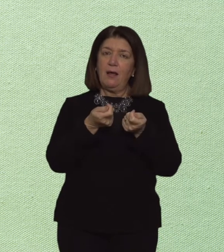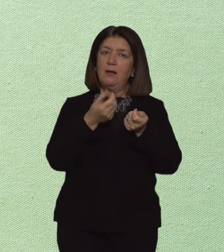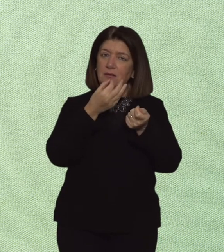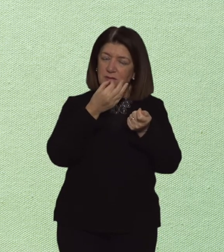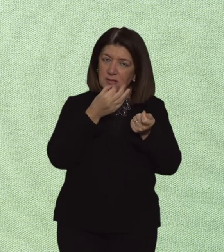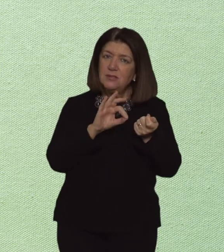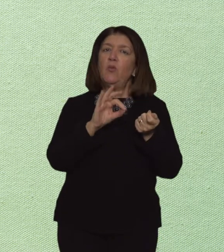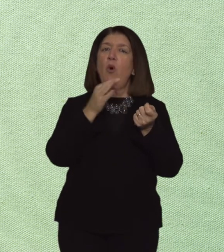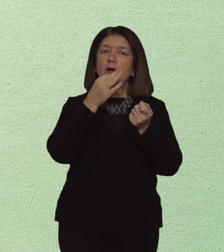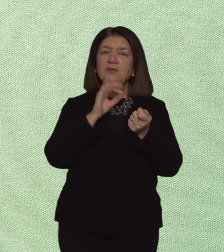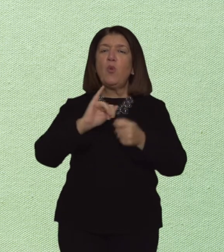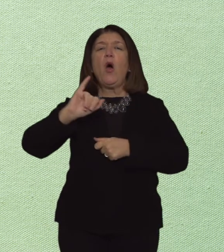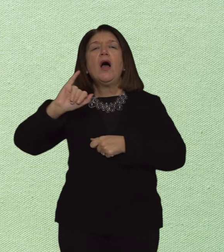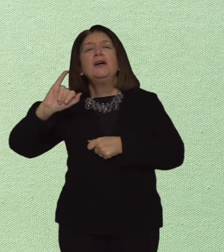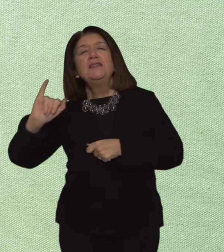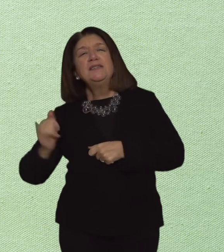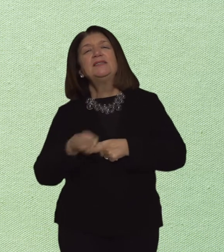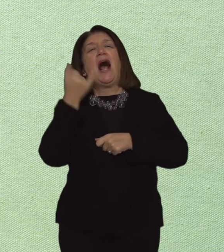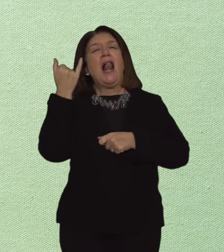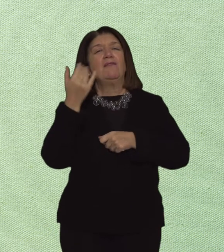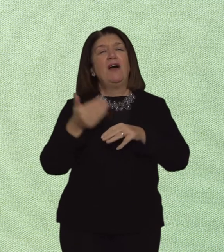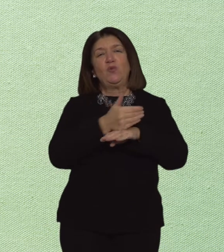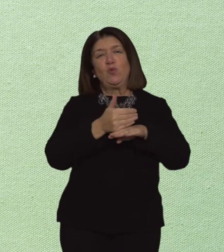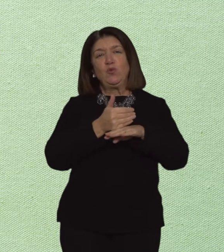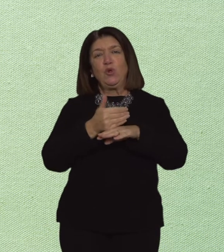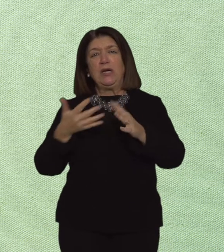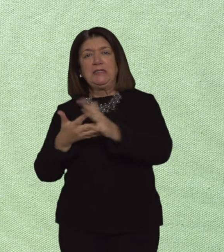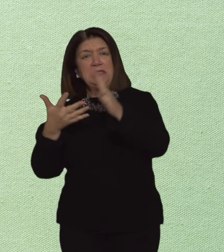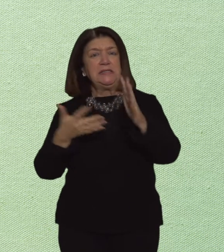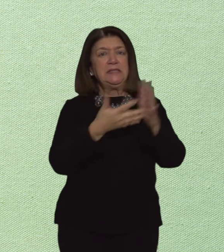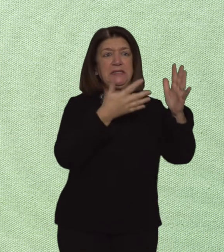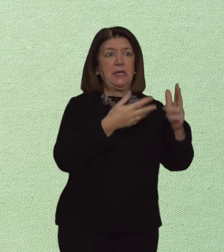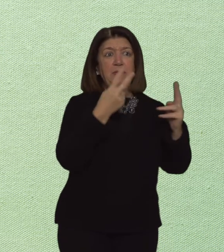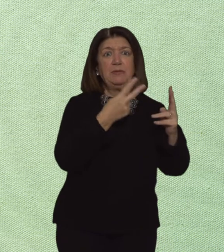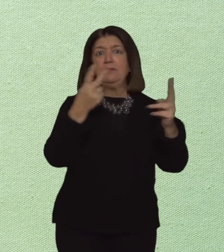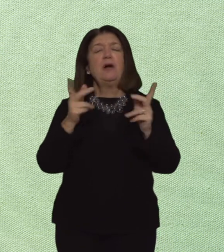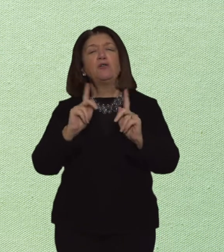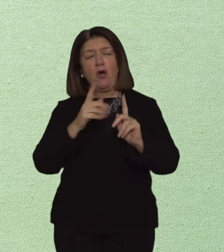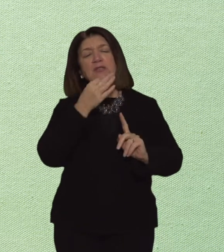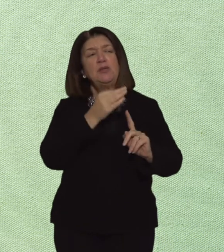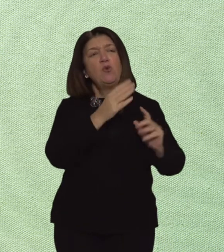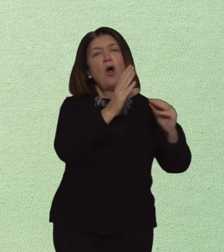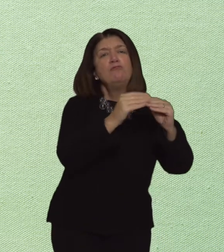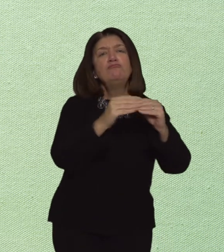capra e cavoli, possiamo convivere senza dover limitare o abbandonare le nostre identità.